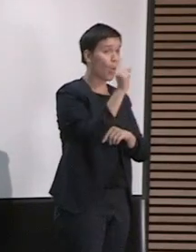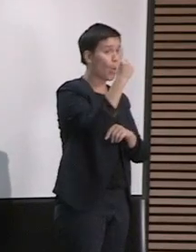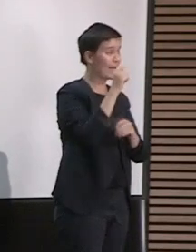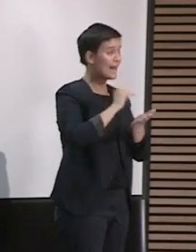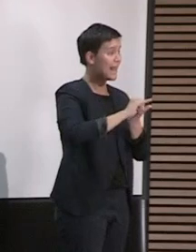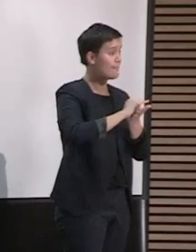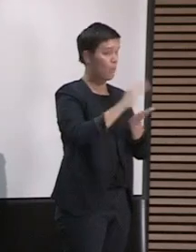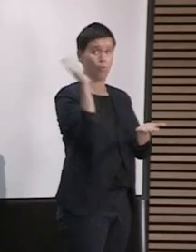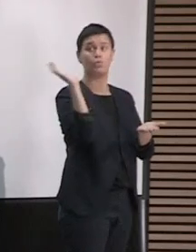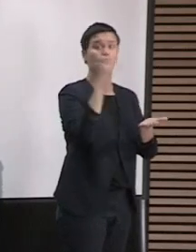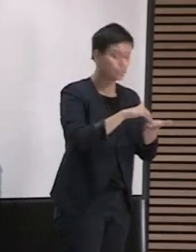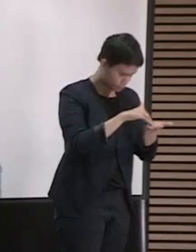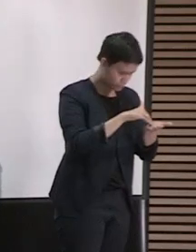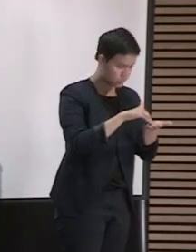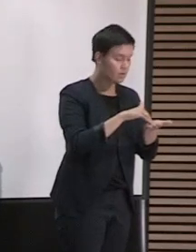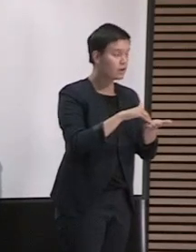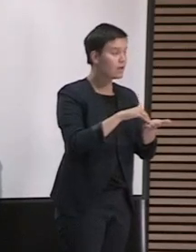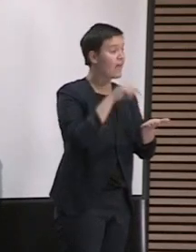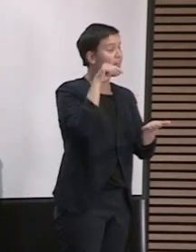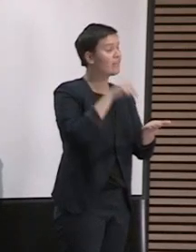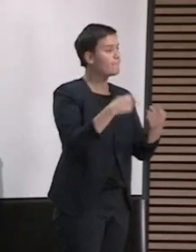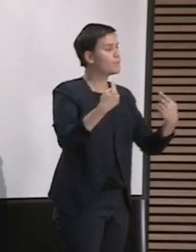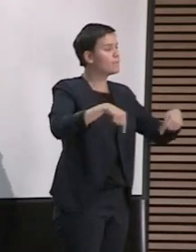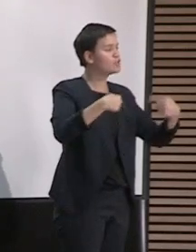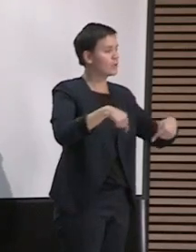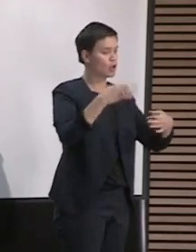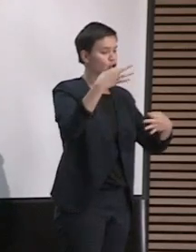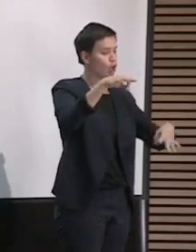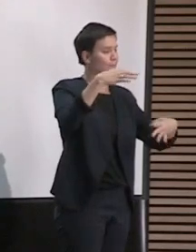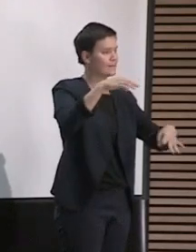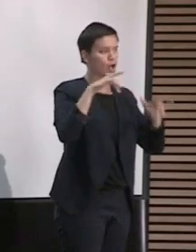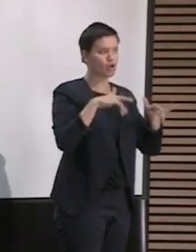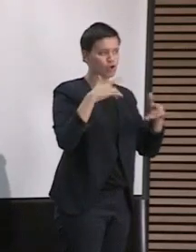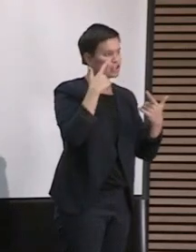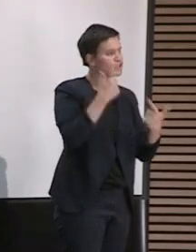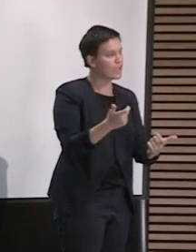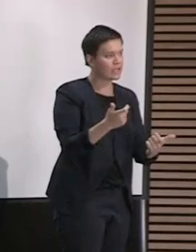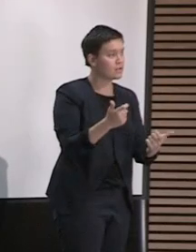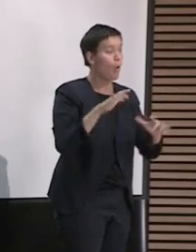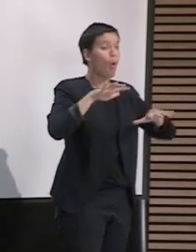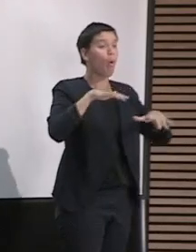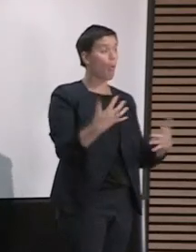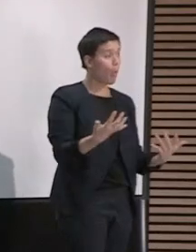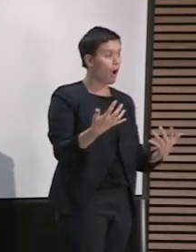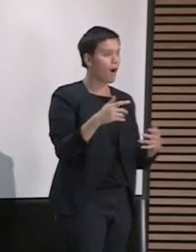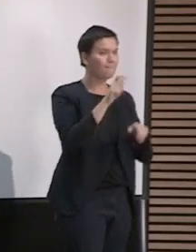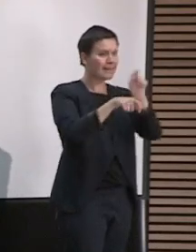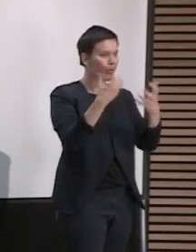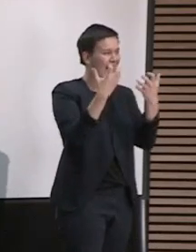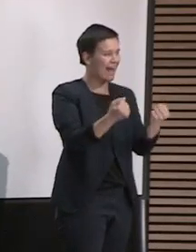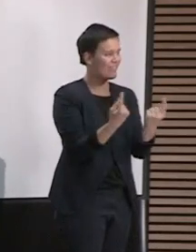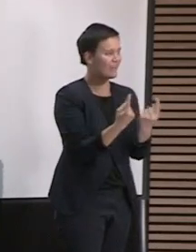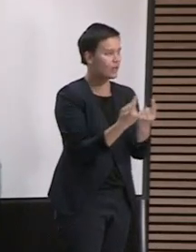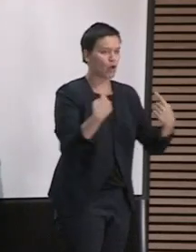nga whakatau mo nga haerenga